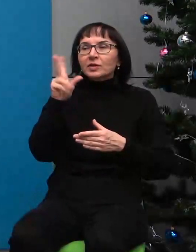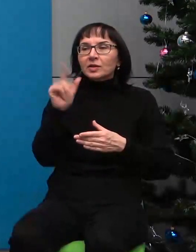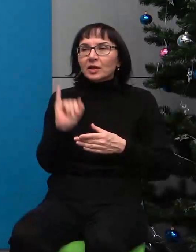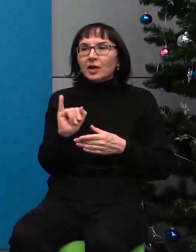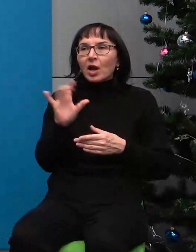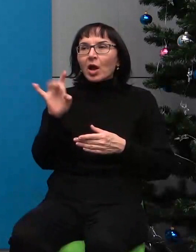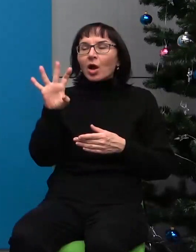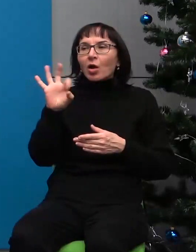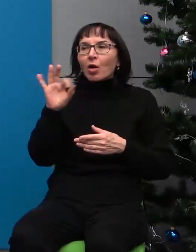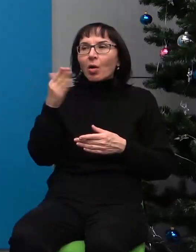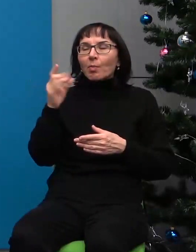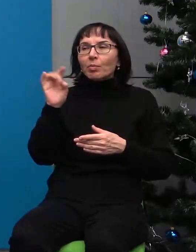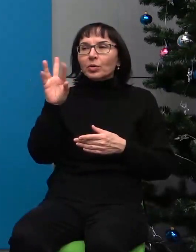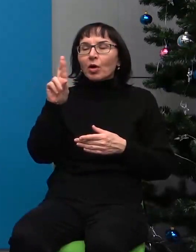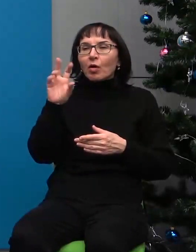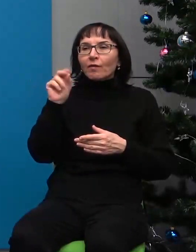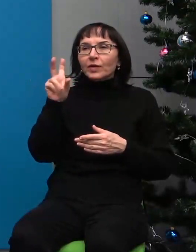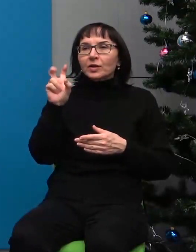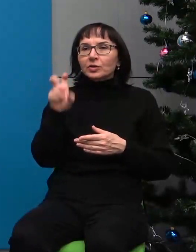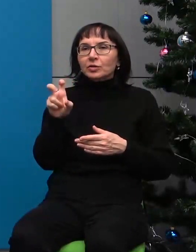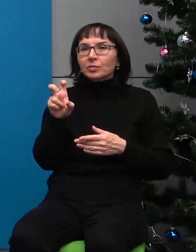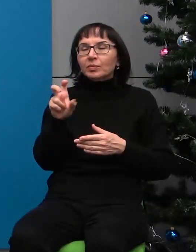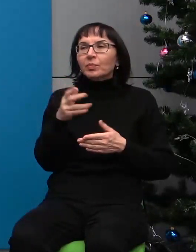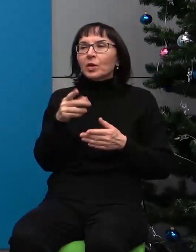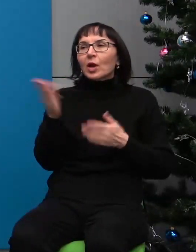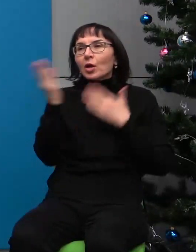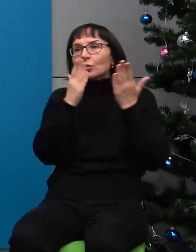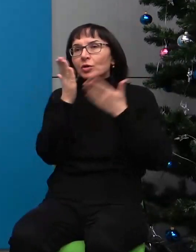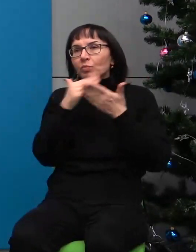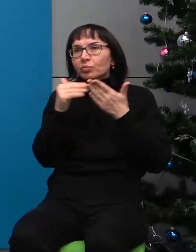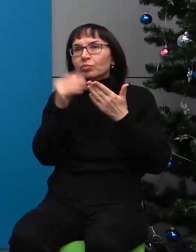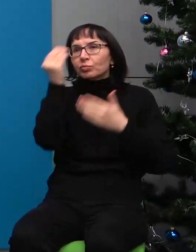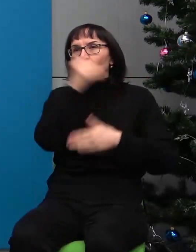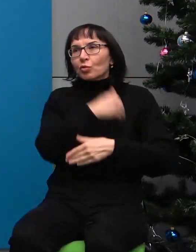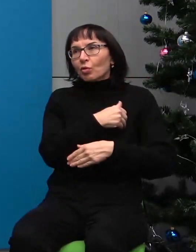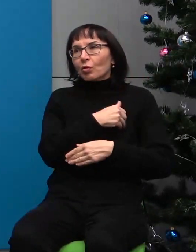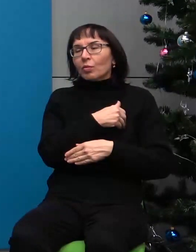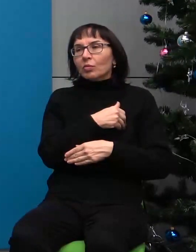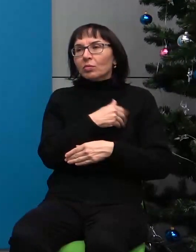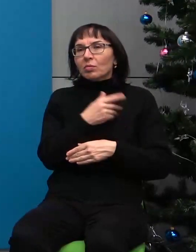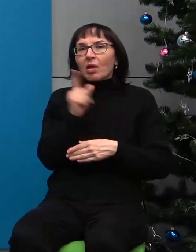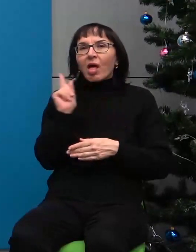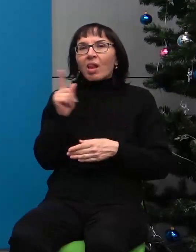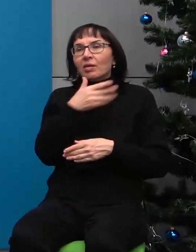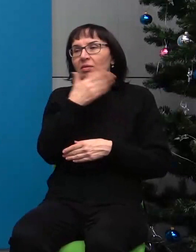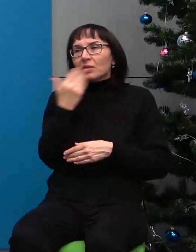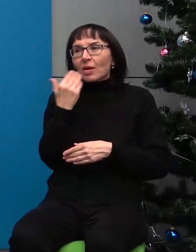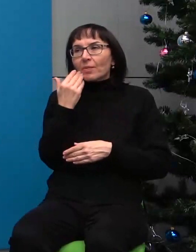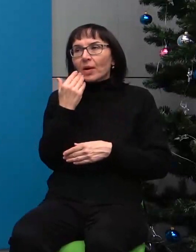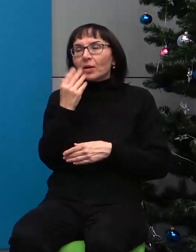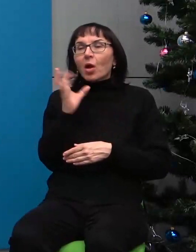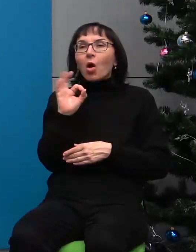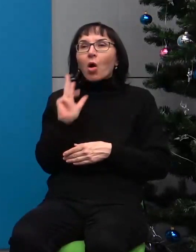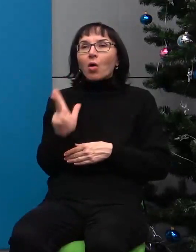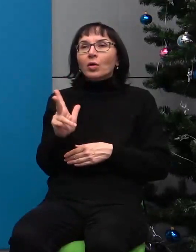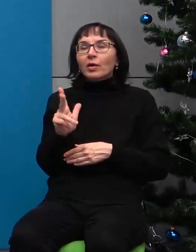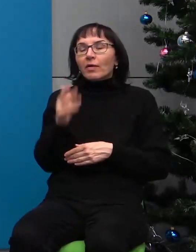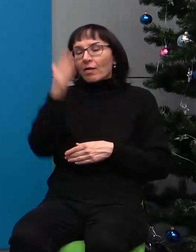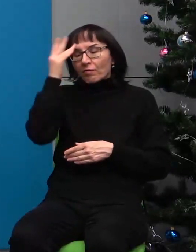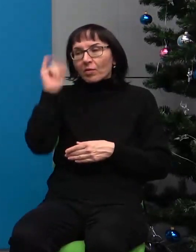moim zdaniem czytany przynajmniej we fragmentach w szkołach. I wtedy pomyślałem, okej, już wiem, jak się pisze książkę.